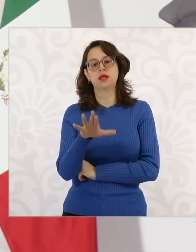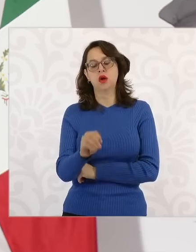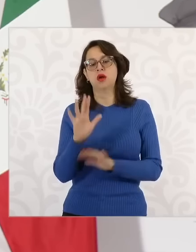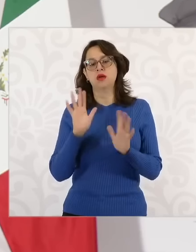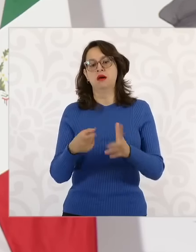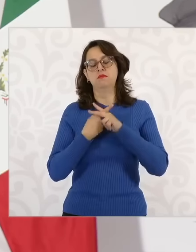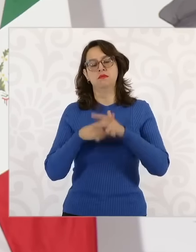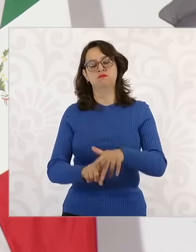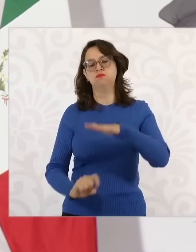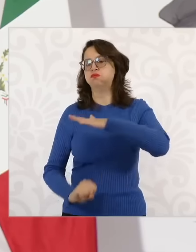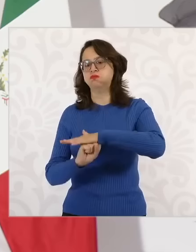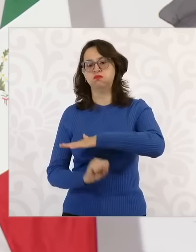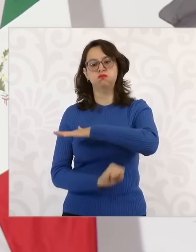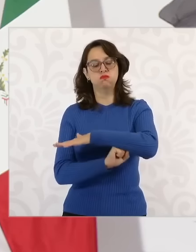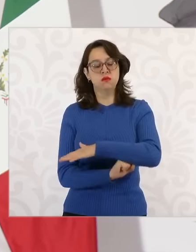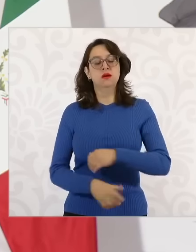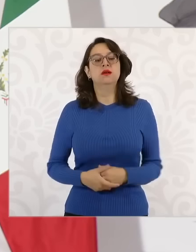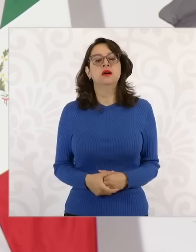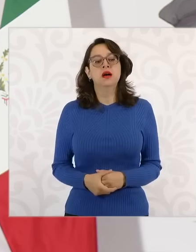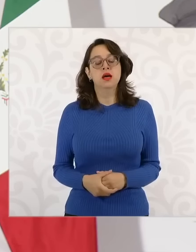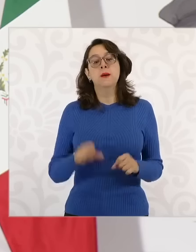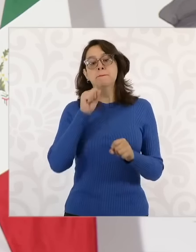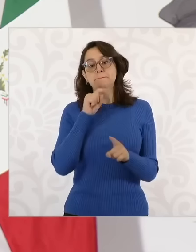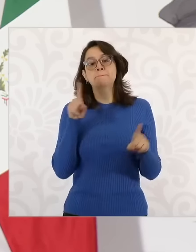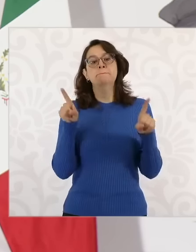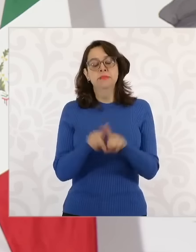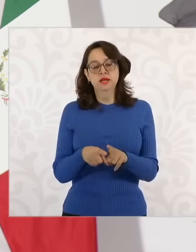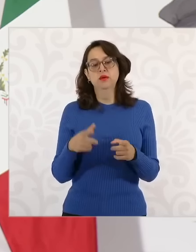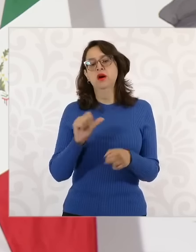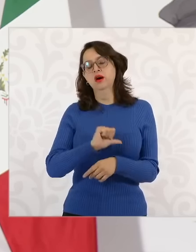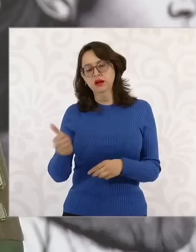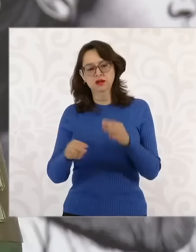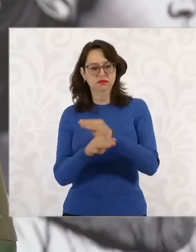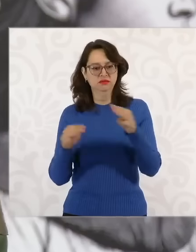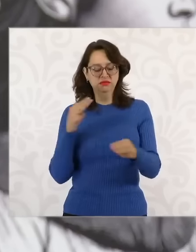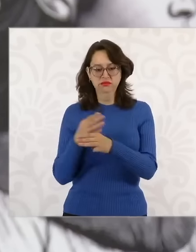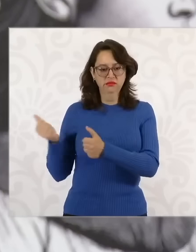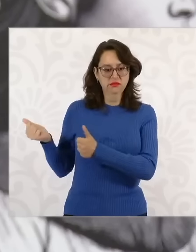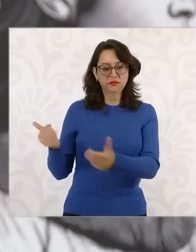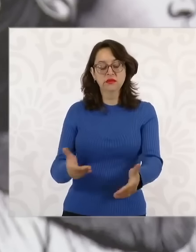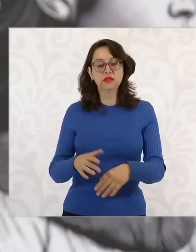vialidades. Estamos prefabricando elementos estructurales. Tenemos tan solo aquí 25uctos